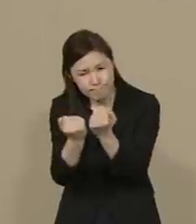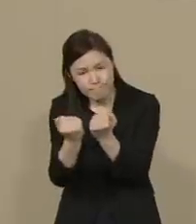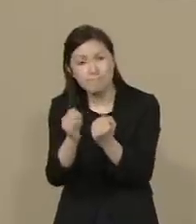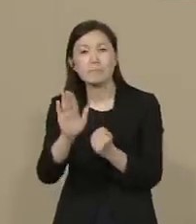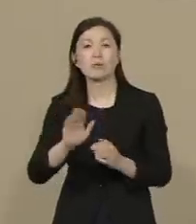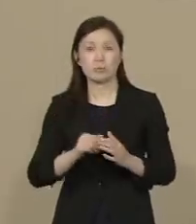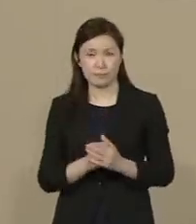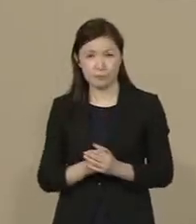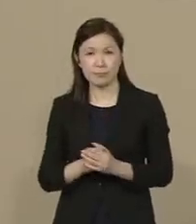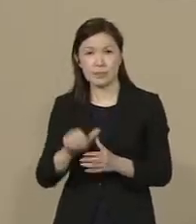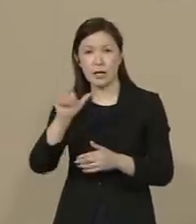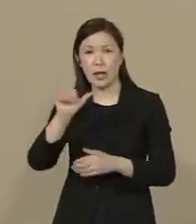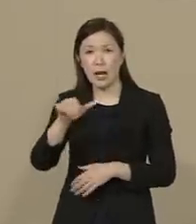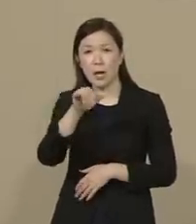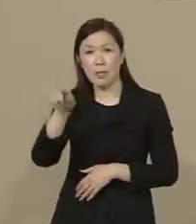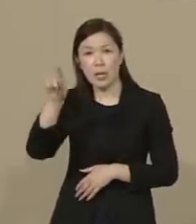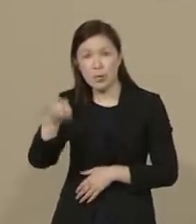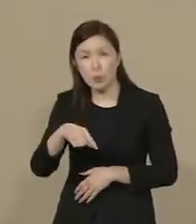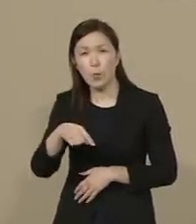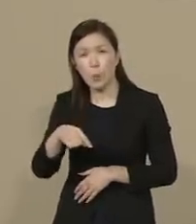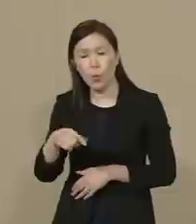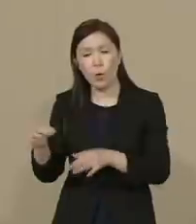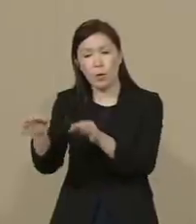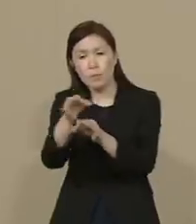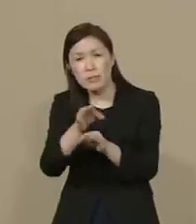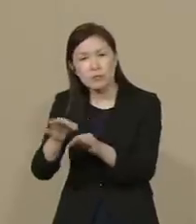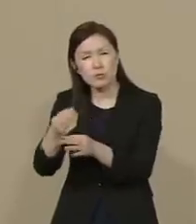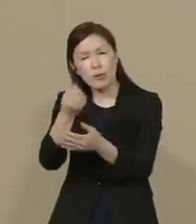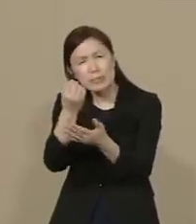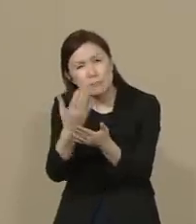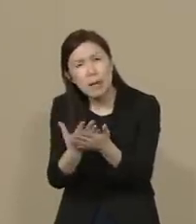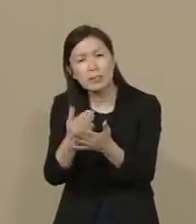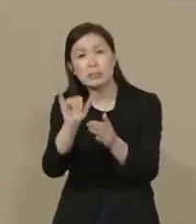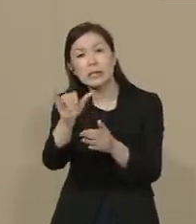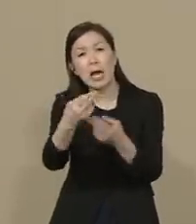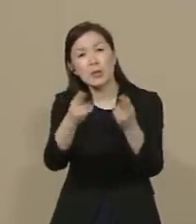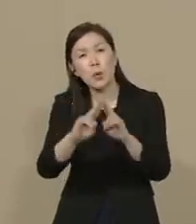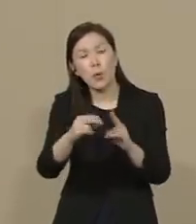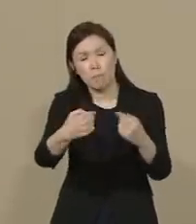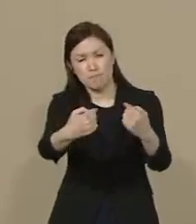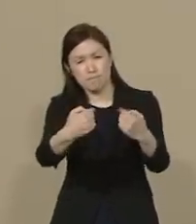「アベノミクスが失敗した」 と批判する野党がいます しかし